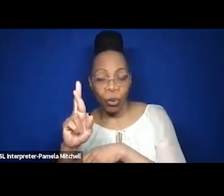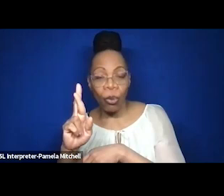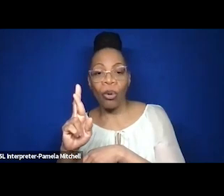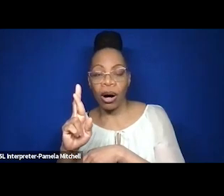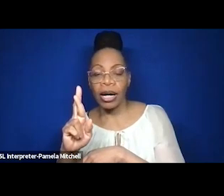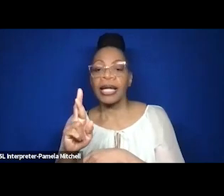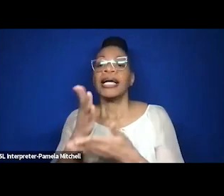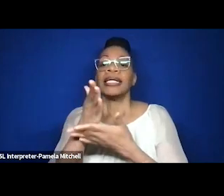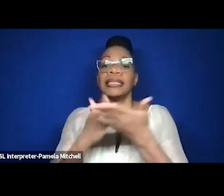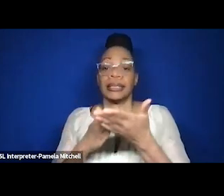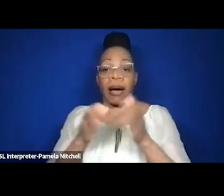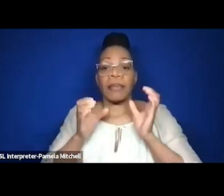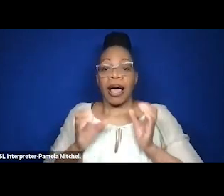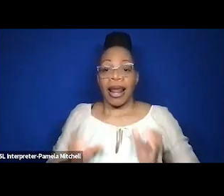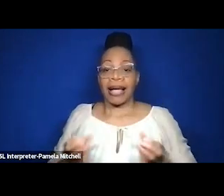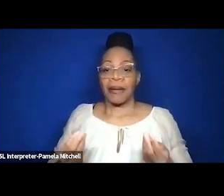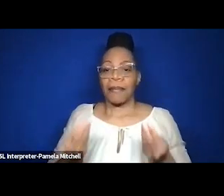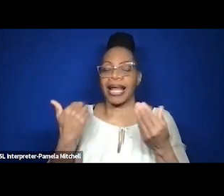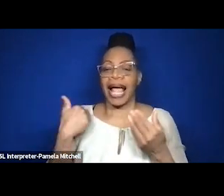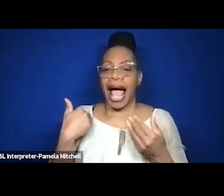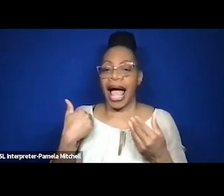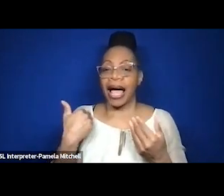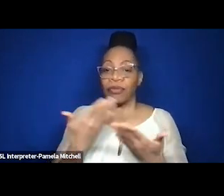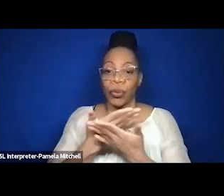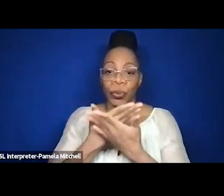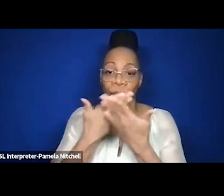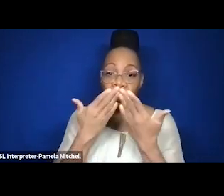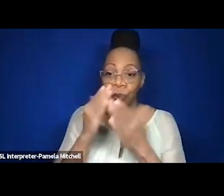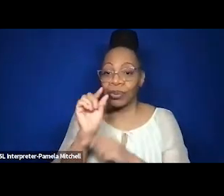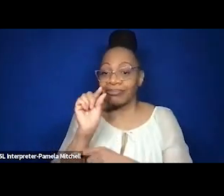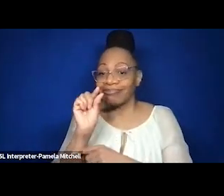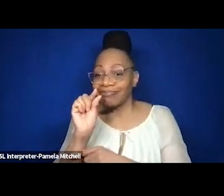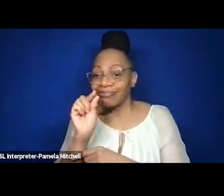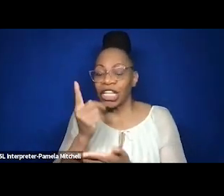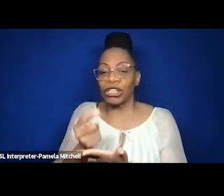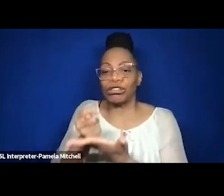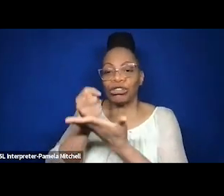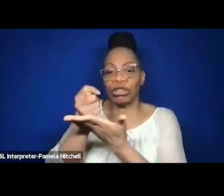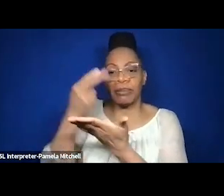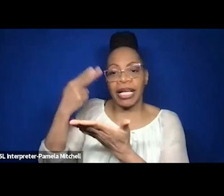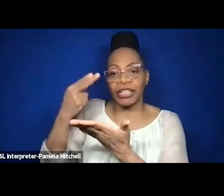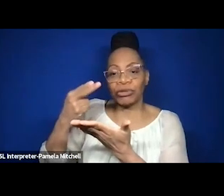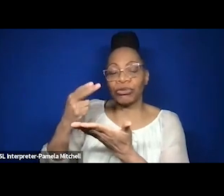Algunos clientes tienen poca o ninguna historia de tratamiento, pasamos tiempo extra ayudándolos a ingresar a servicios